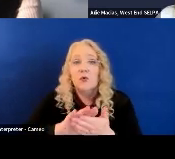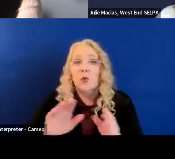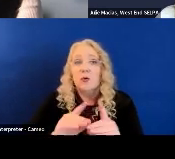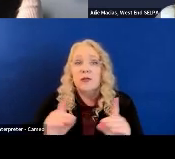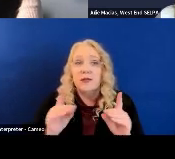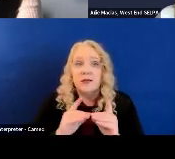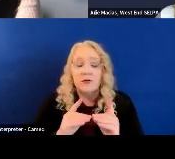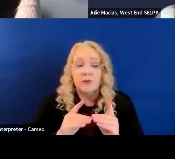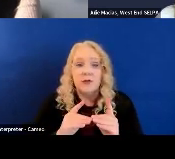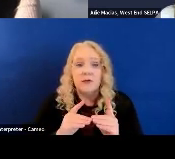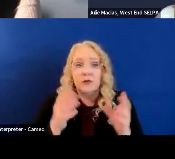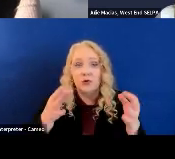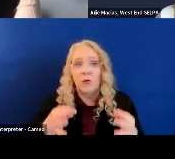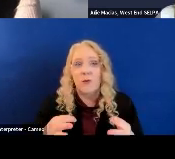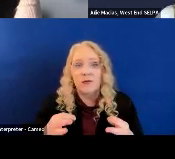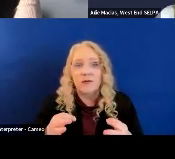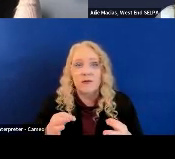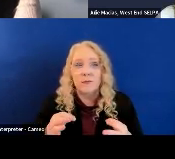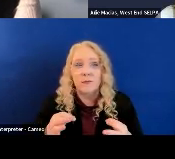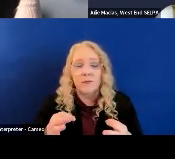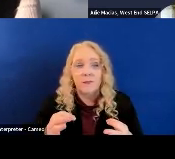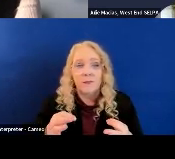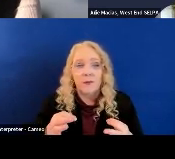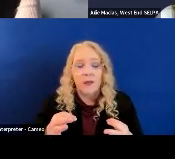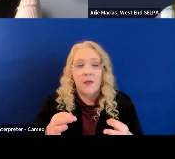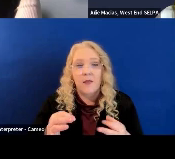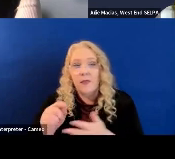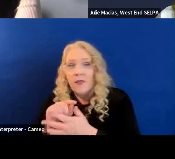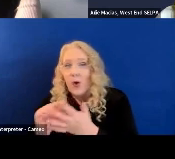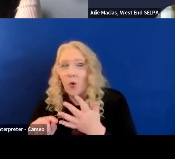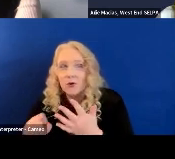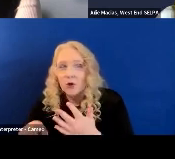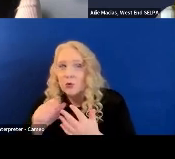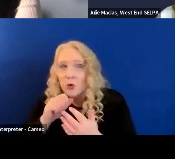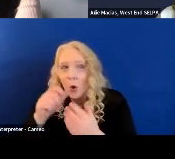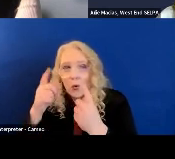componente del programa de educación especial